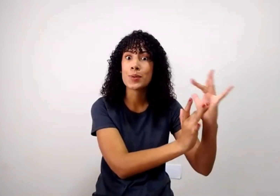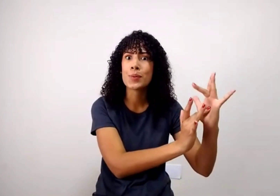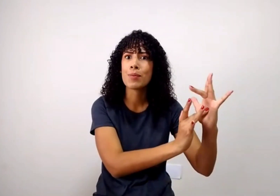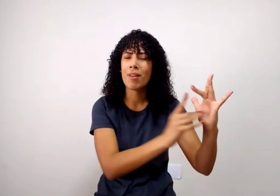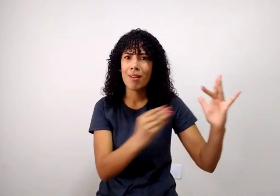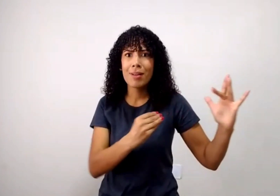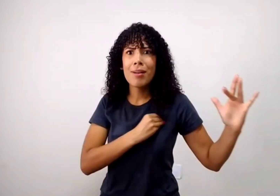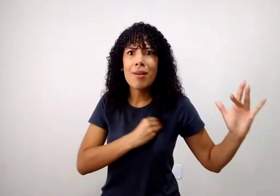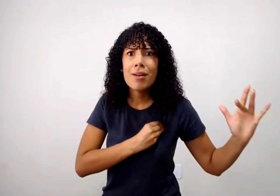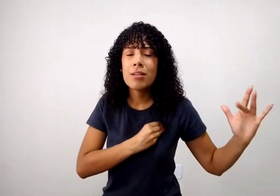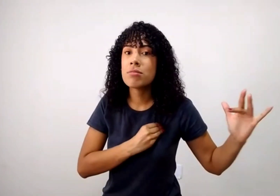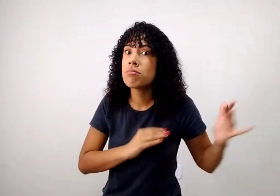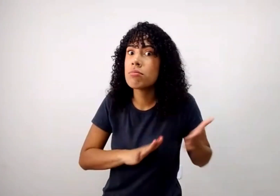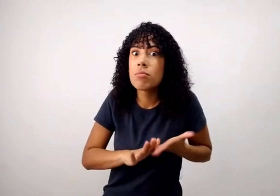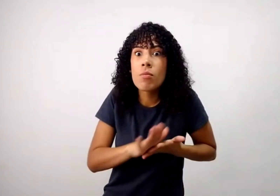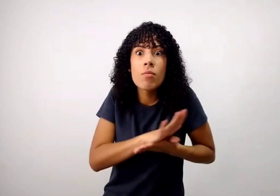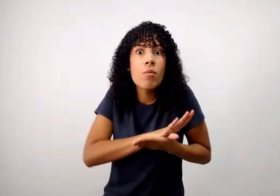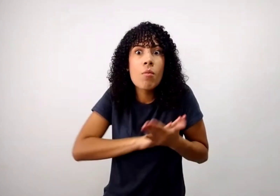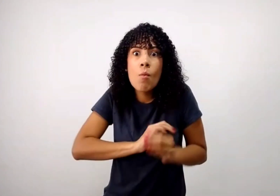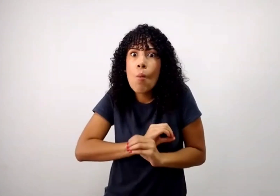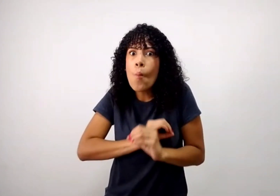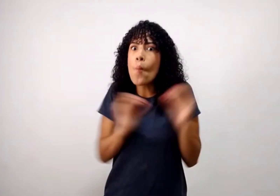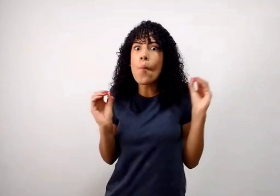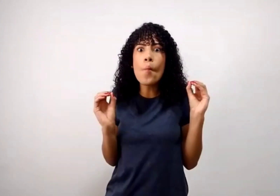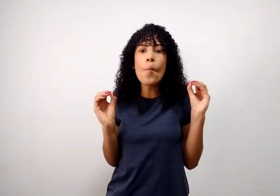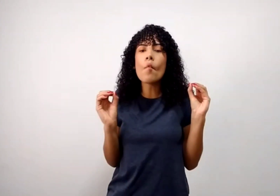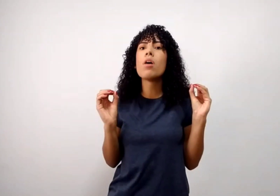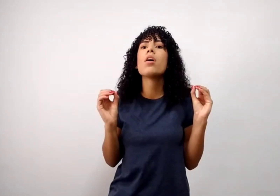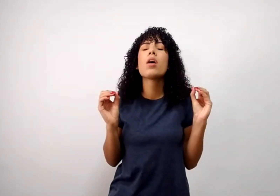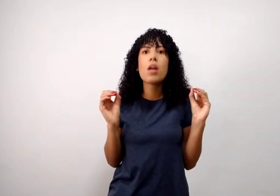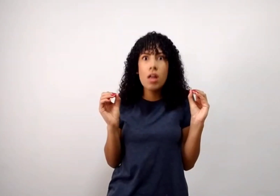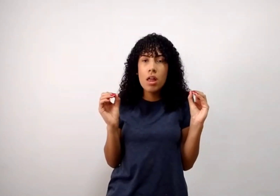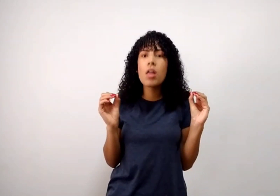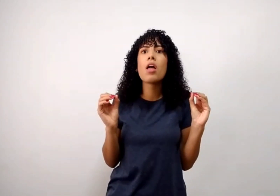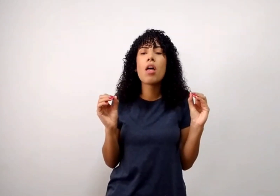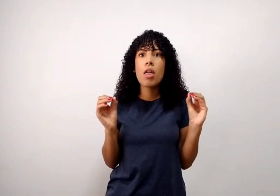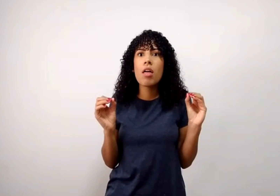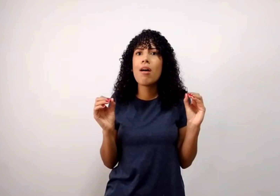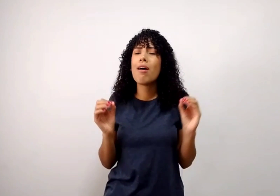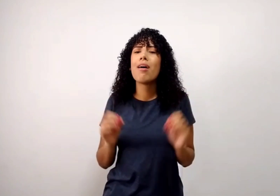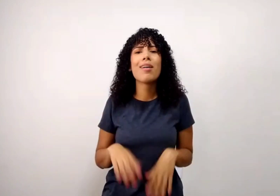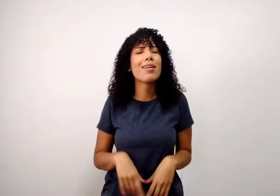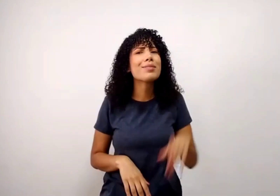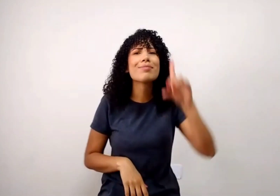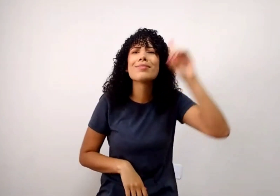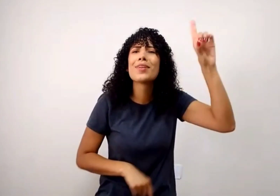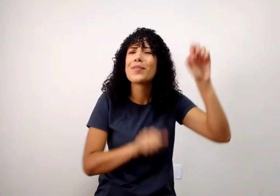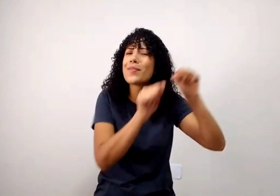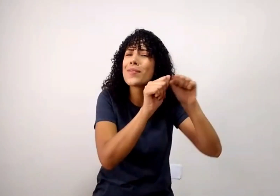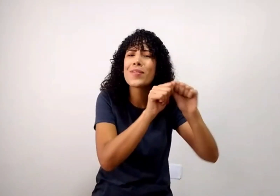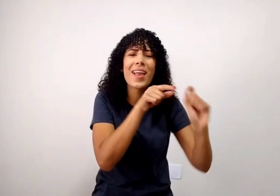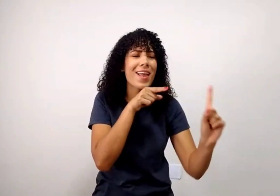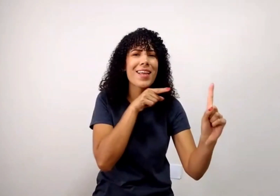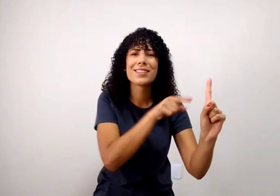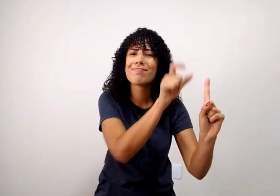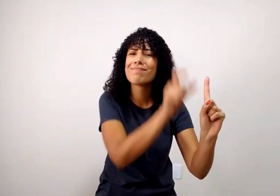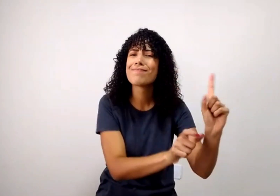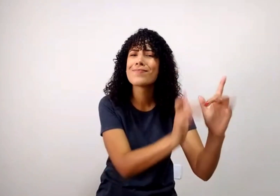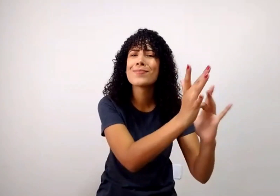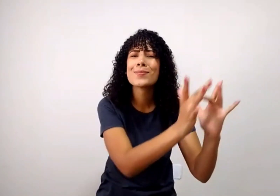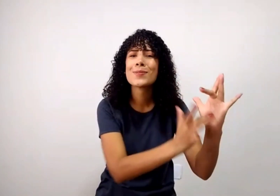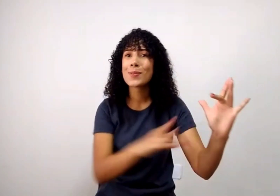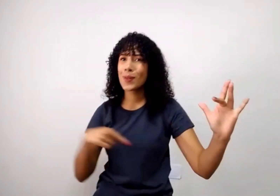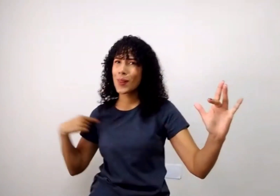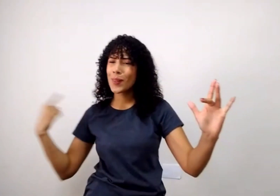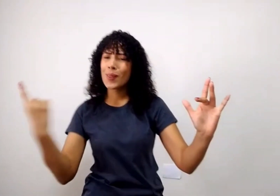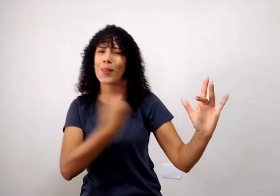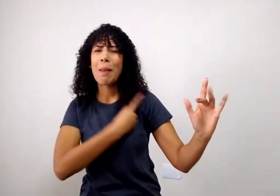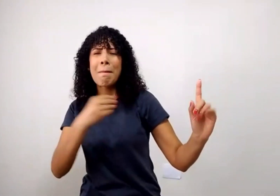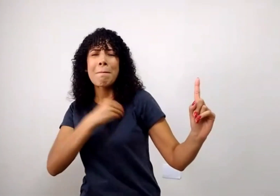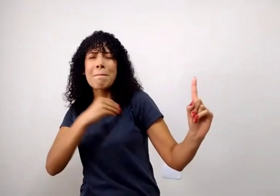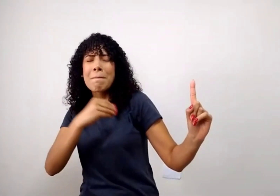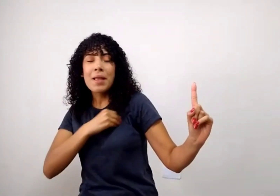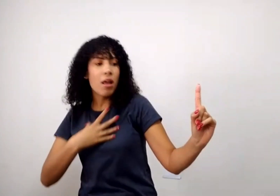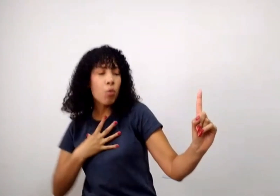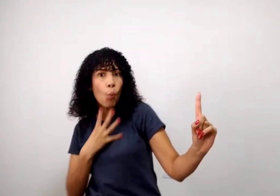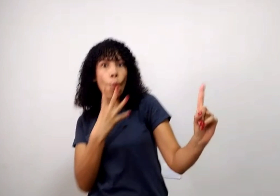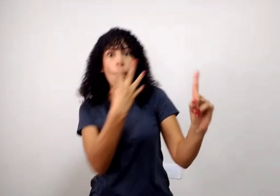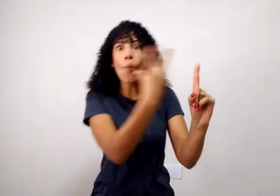(2Cor 5, 21) Aquele que não cometeu nenhum pecado, Deus o fez pecado por nós,